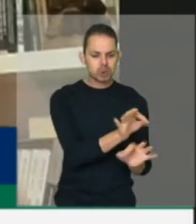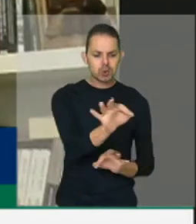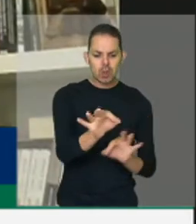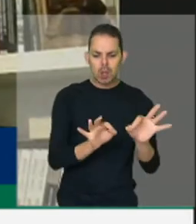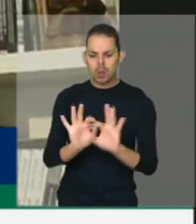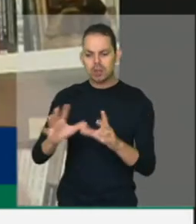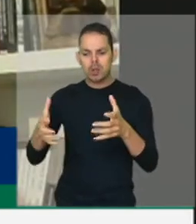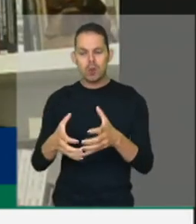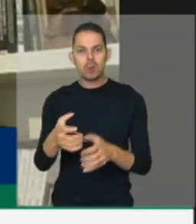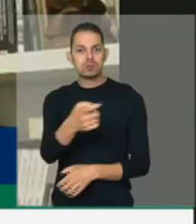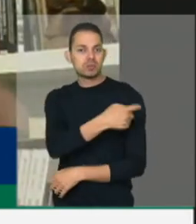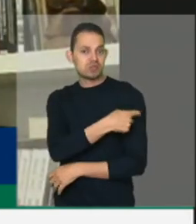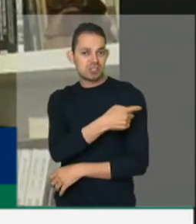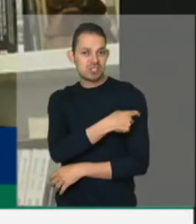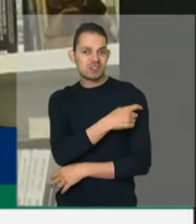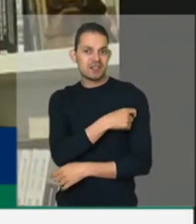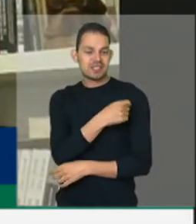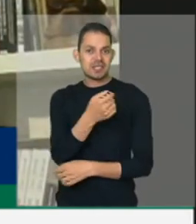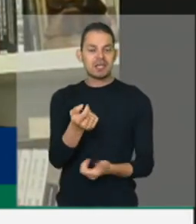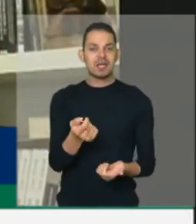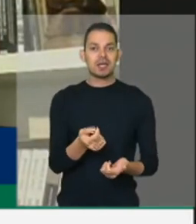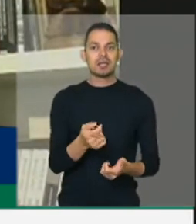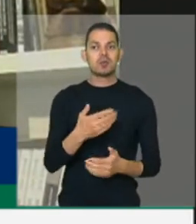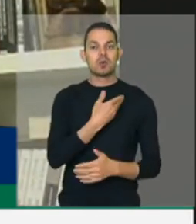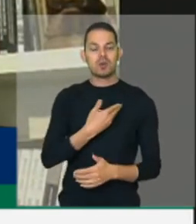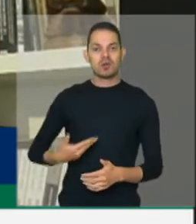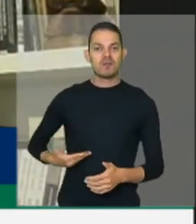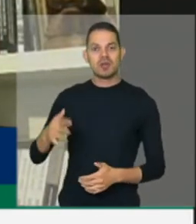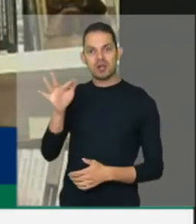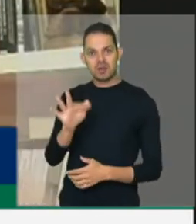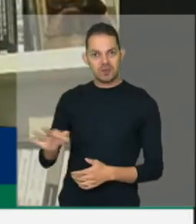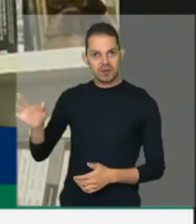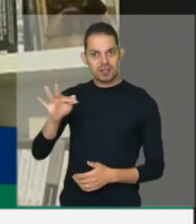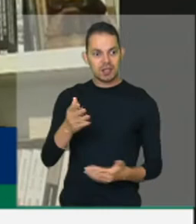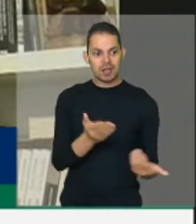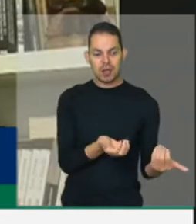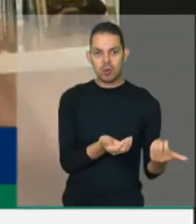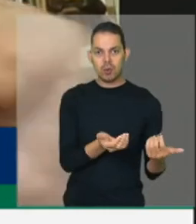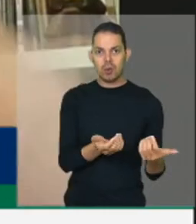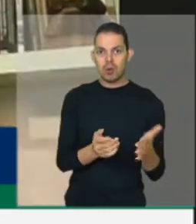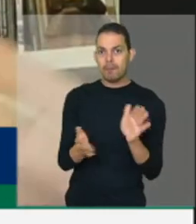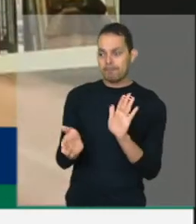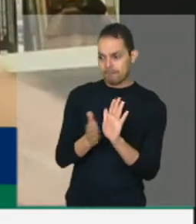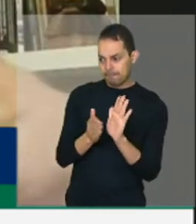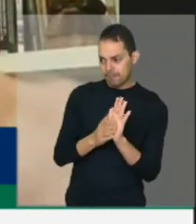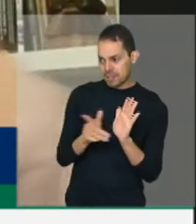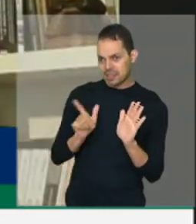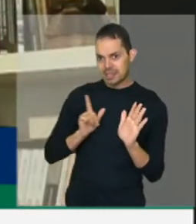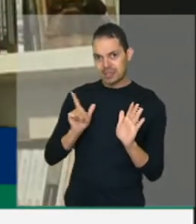CONJUNTO DE VACINAS QUE FORAM OFERECIDAS PARA O GOVERNO FEDERAL BRASILEIRO NO ANO PASSADO, PASSO PASSARAM EM REUNIÕES DE AUDIÊNCIAS PÚBLICAS DESSA CÂMARA NA